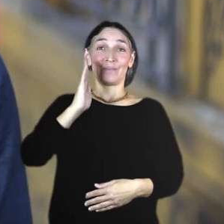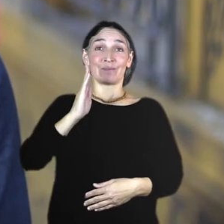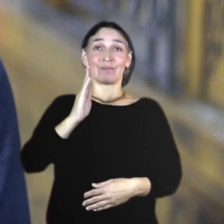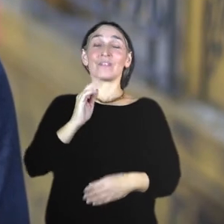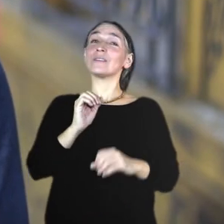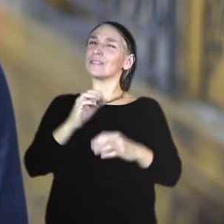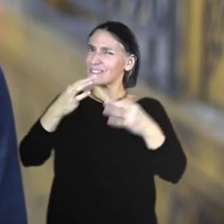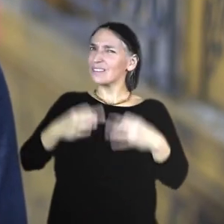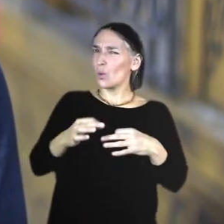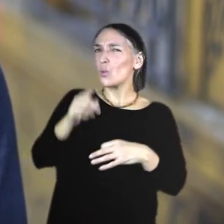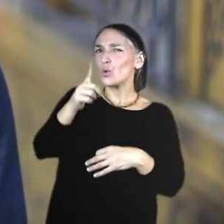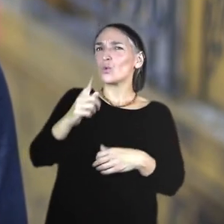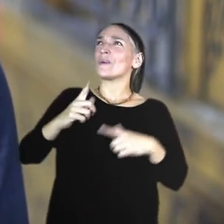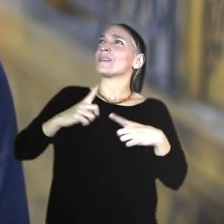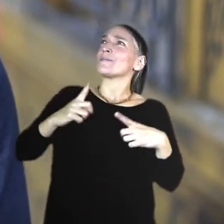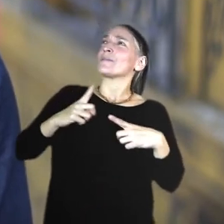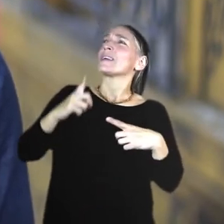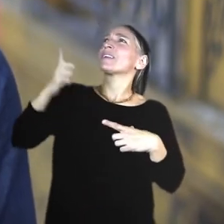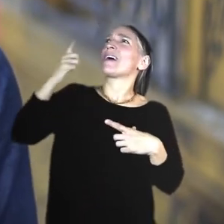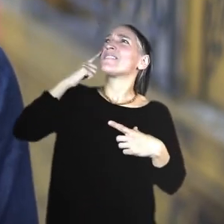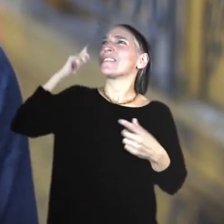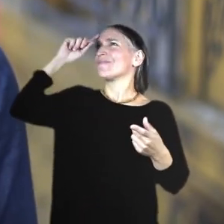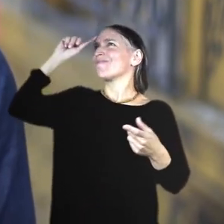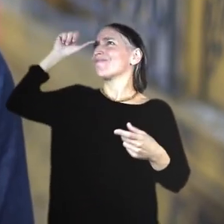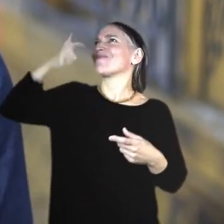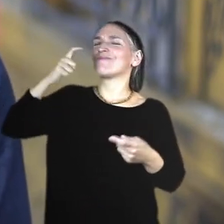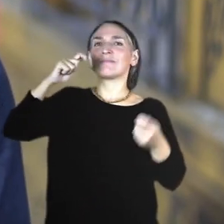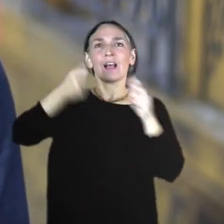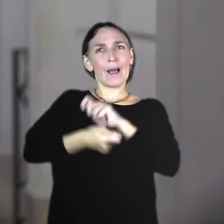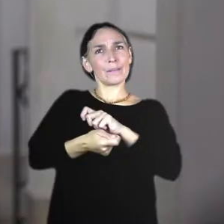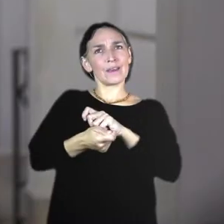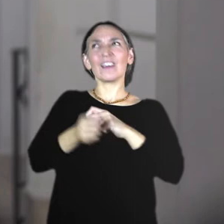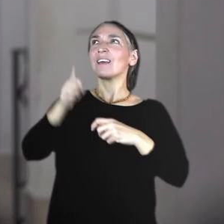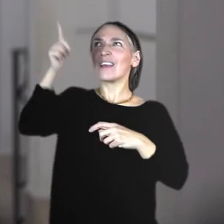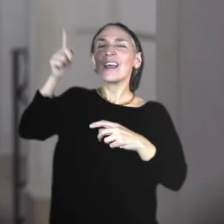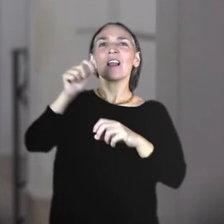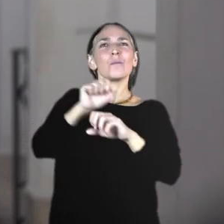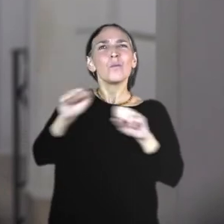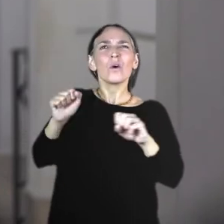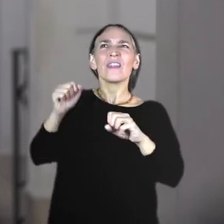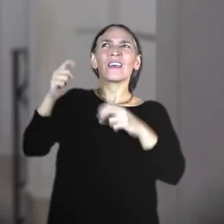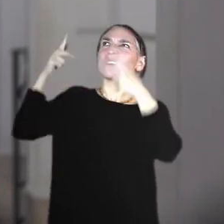Quizás seguís esperando que las cosas cambien, que él pueda dejar de insultarte,